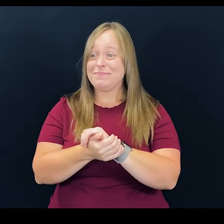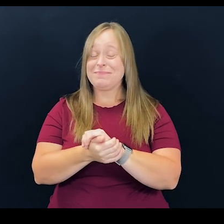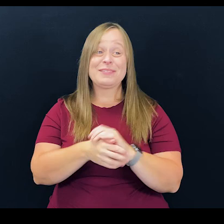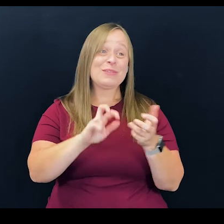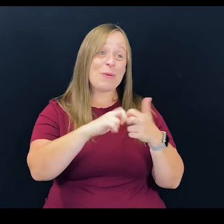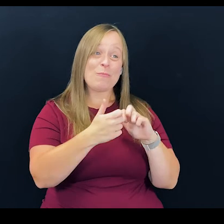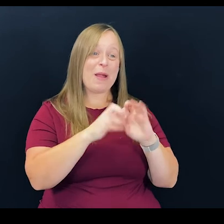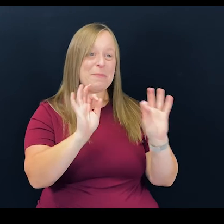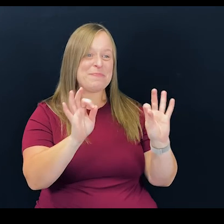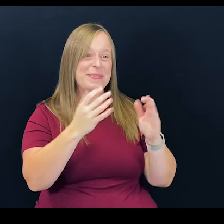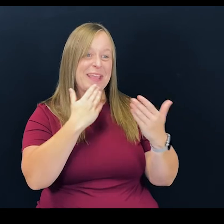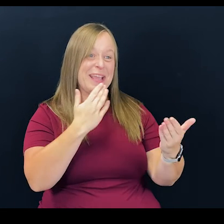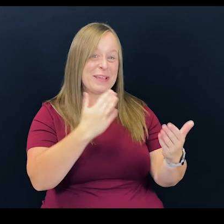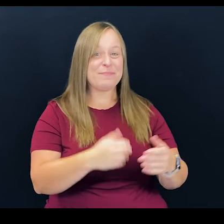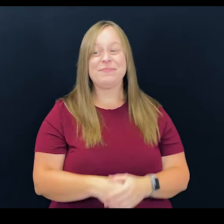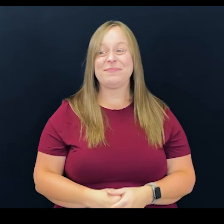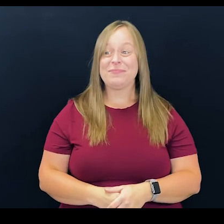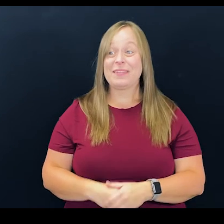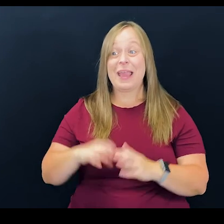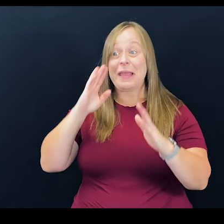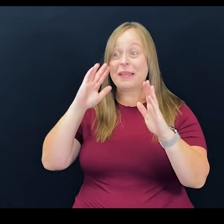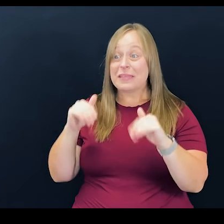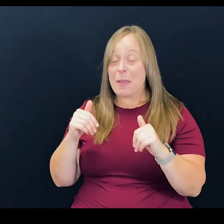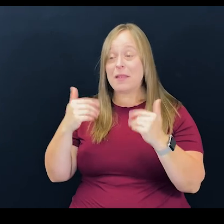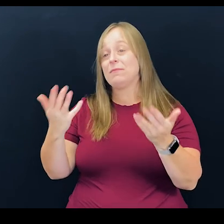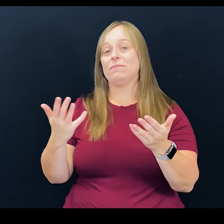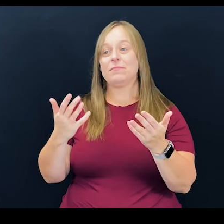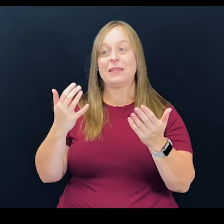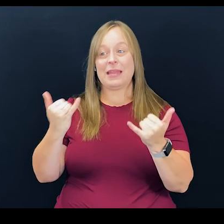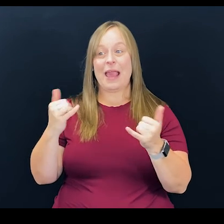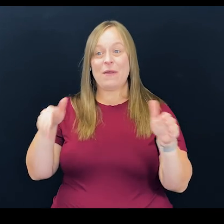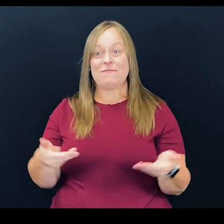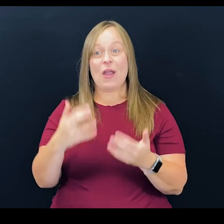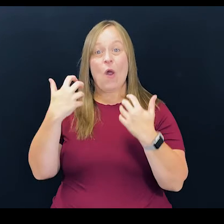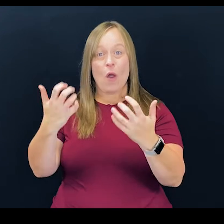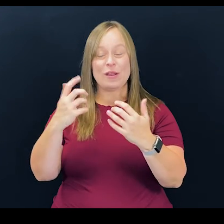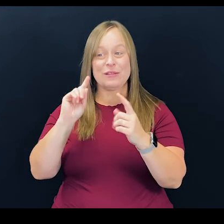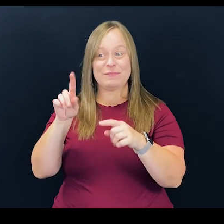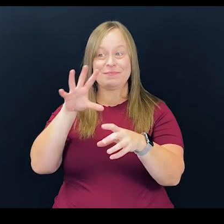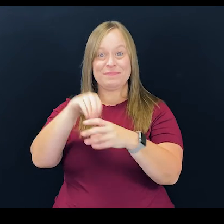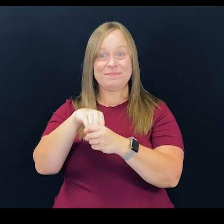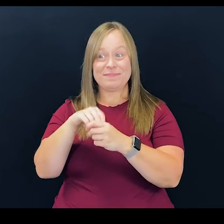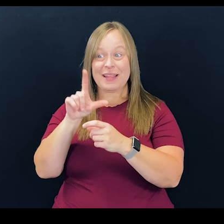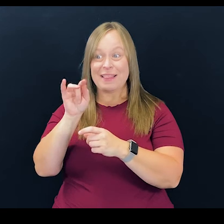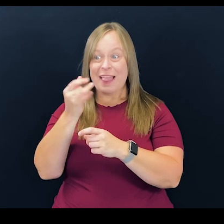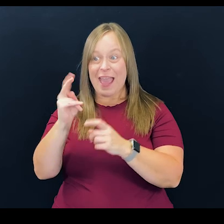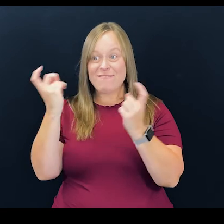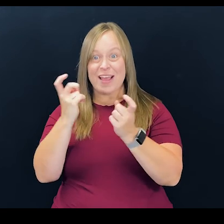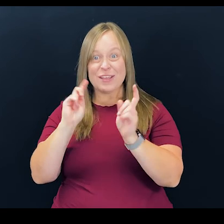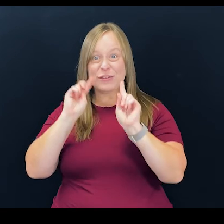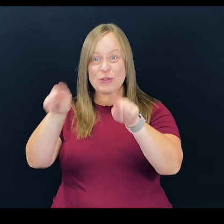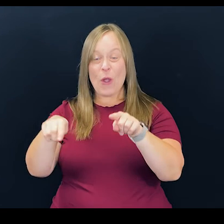De nada. Gracias a ti. Bueno y como es de esperarse, ahora invito a toda nuestra audiencia a participar en el LatinFest